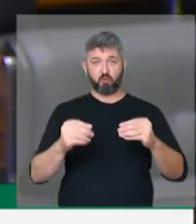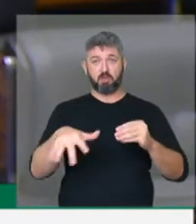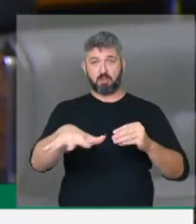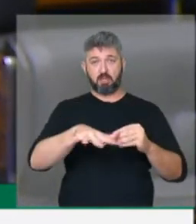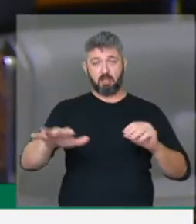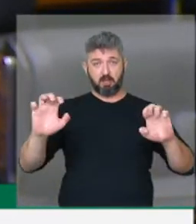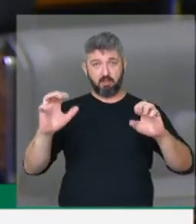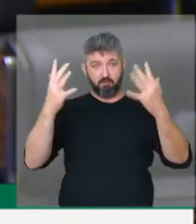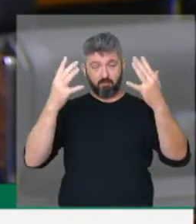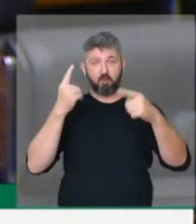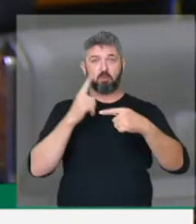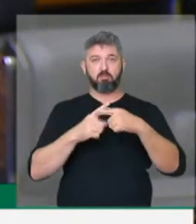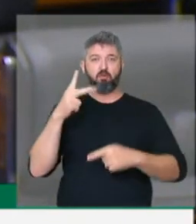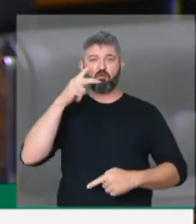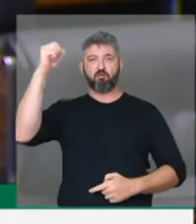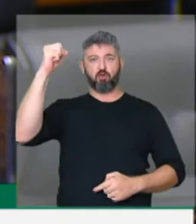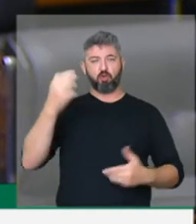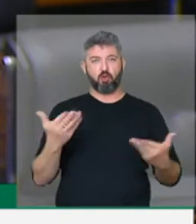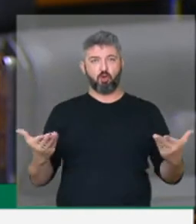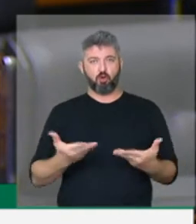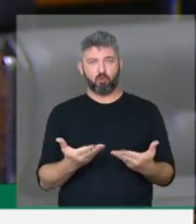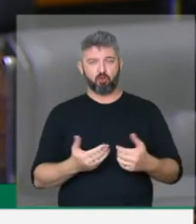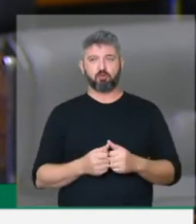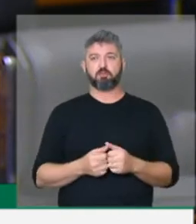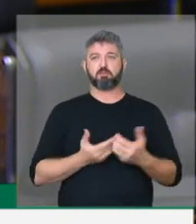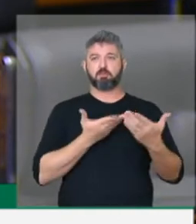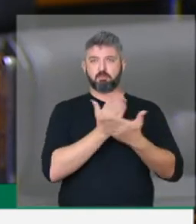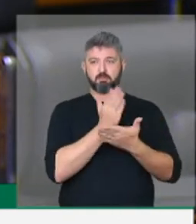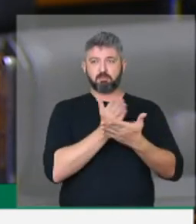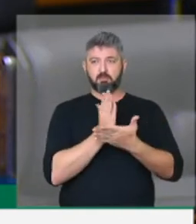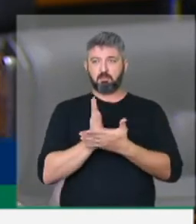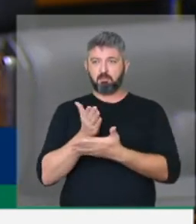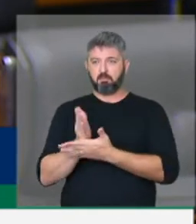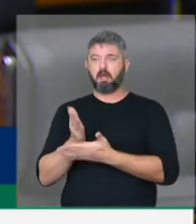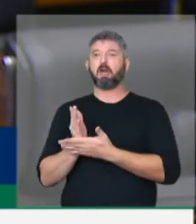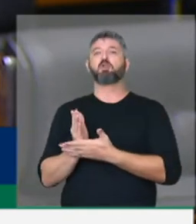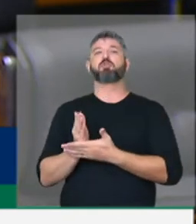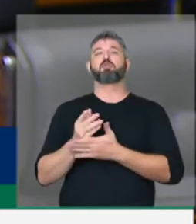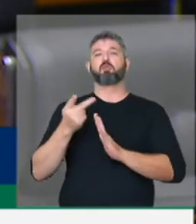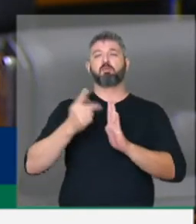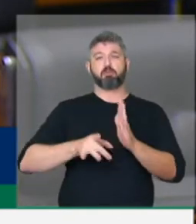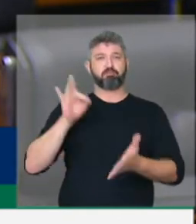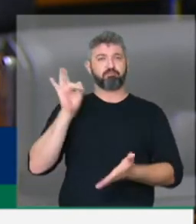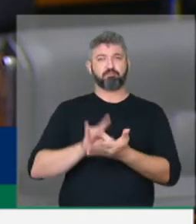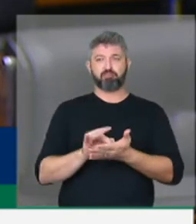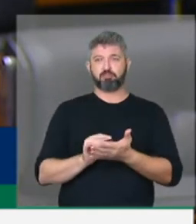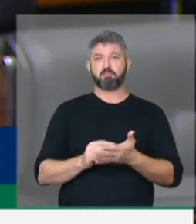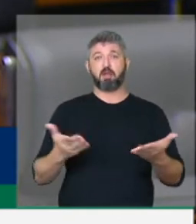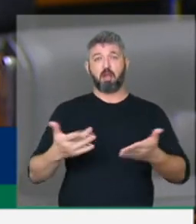SETOR DE EVENTOS PELA VITÓRIA DA DATA DE HOJE, APROVAÇÃO DEFINITIVA DESSE PROJETO QUE VAI AGORA PARA A SANÇÃO DO PRESIDENTE É O RESPEITO A